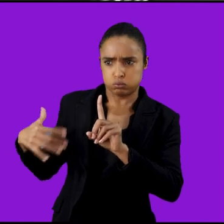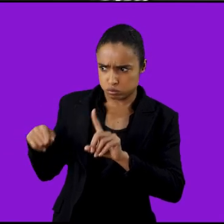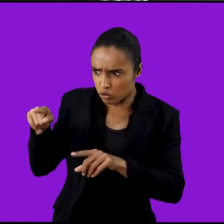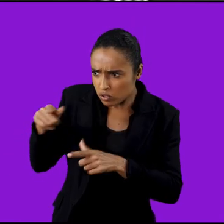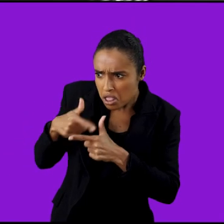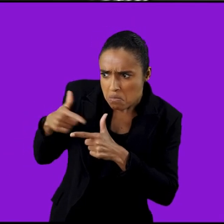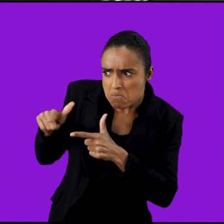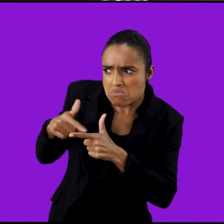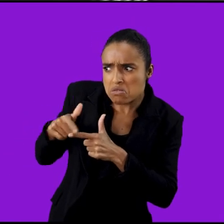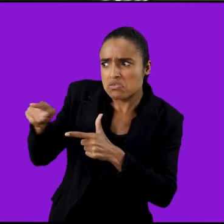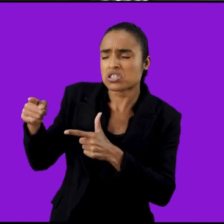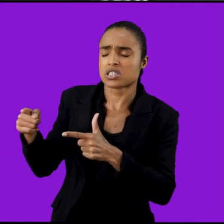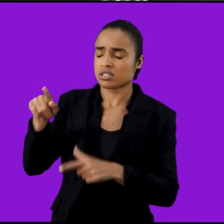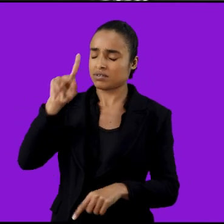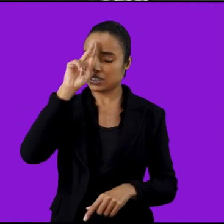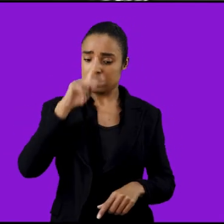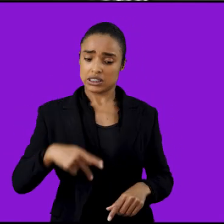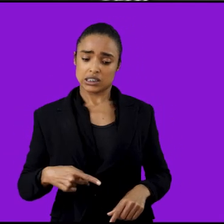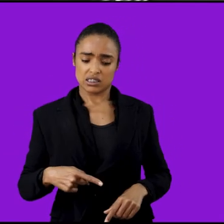cê olhar no espelho e achar que tipo: “Não sou chefe”?